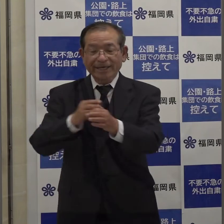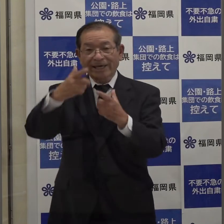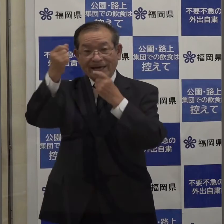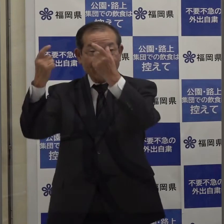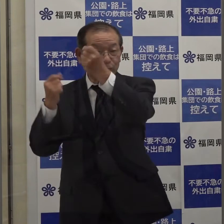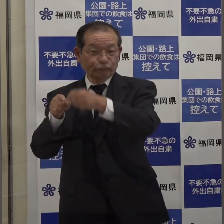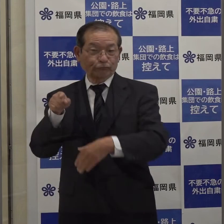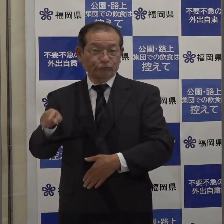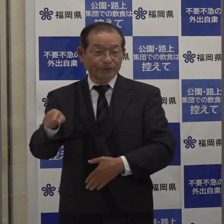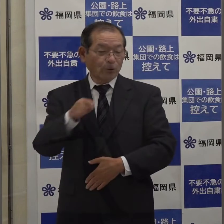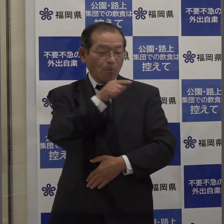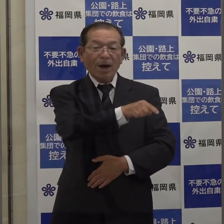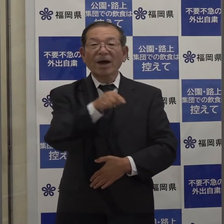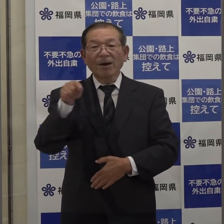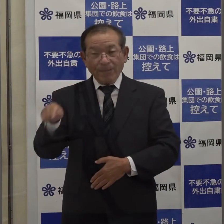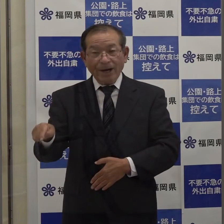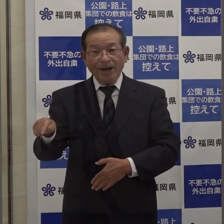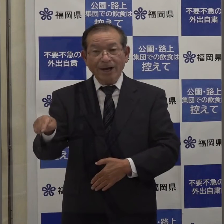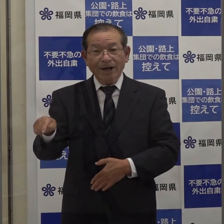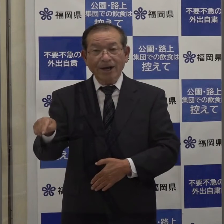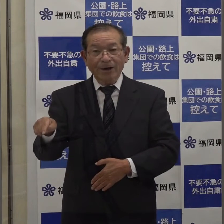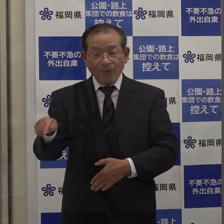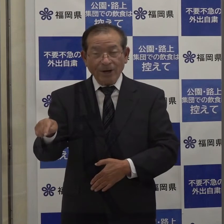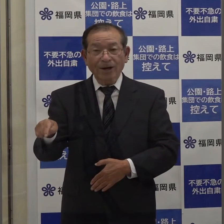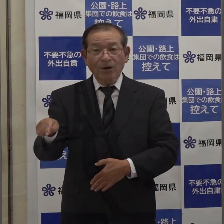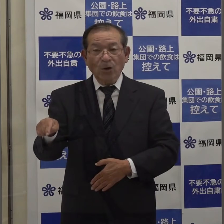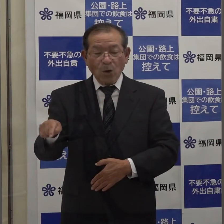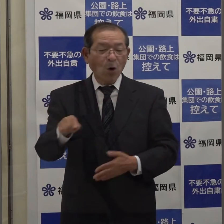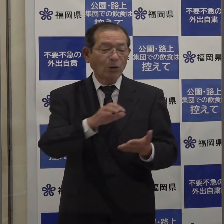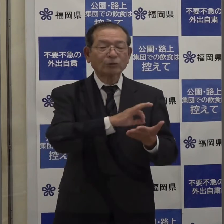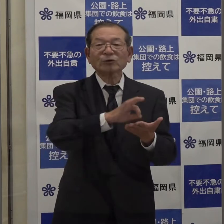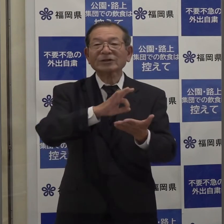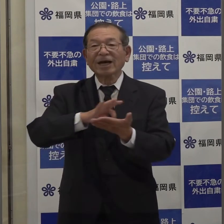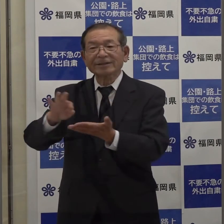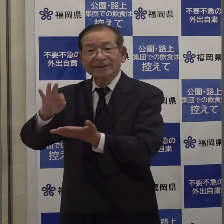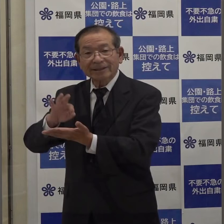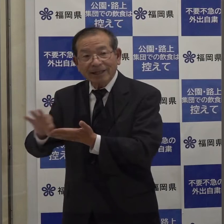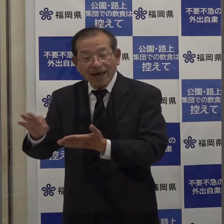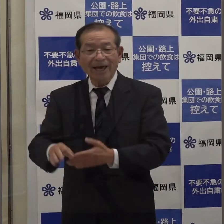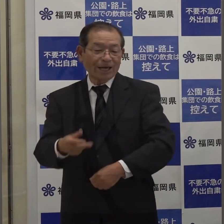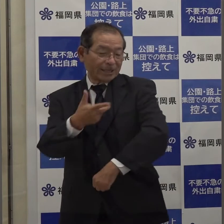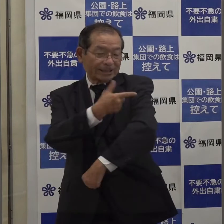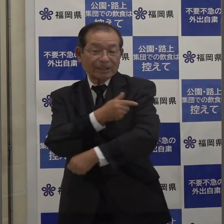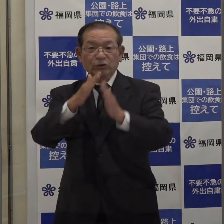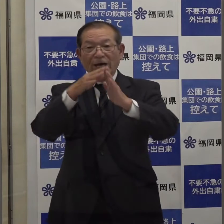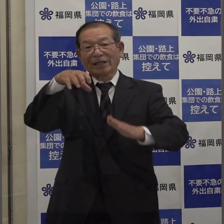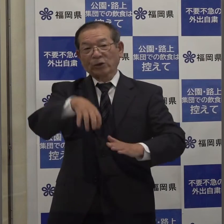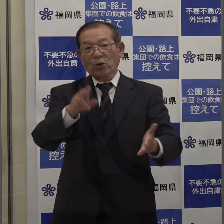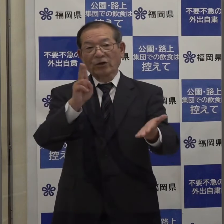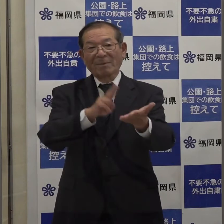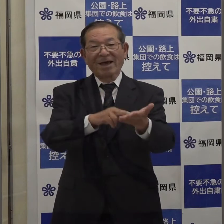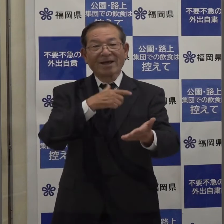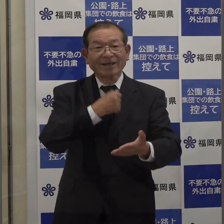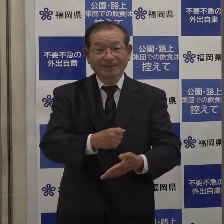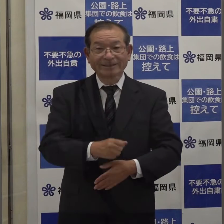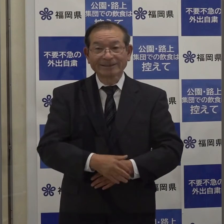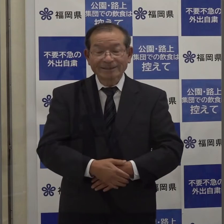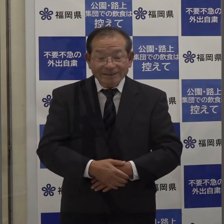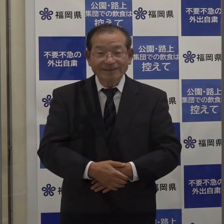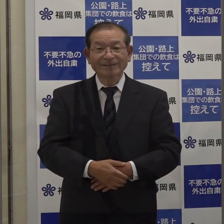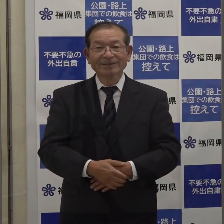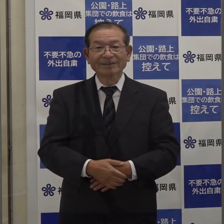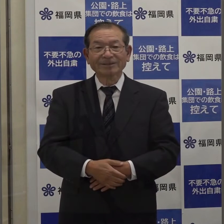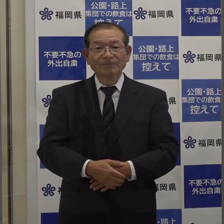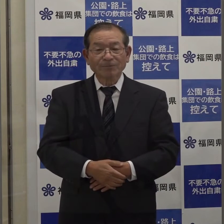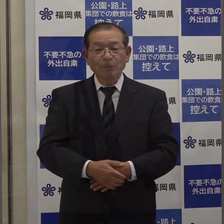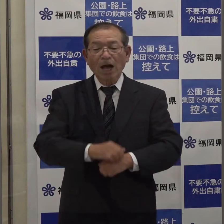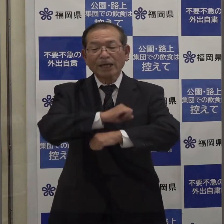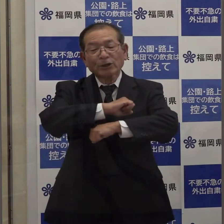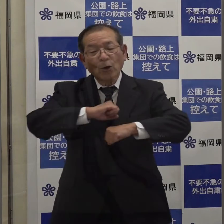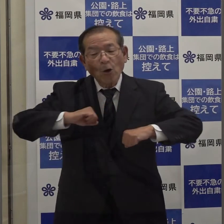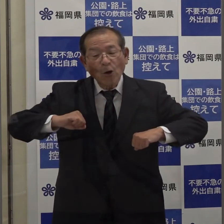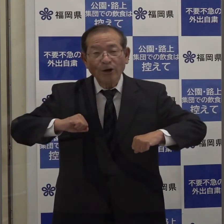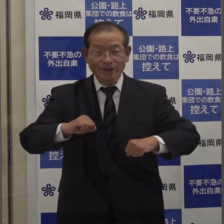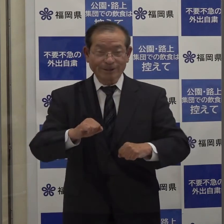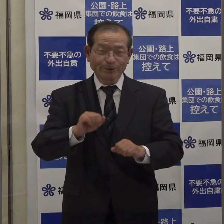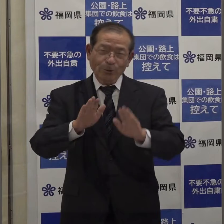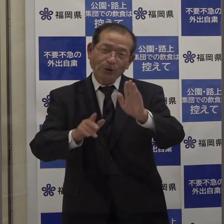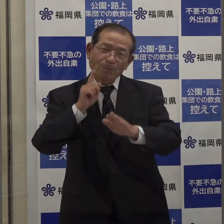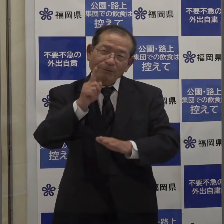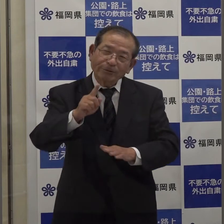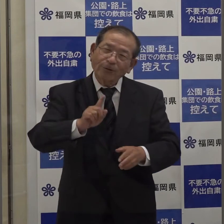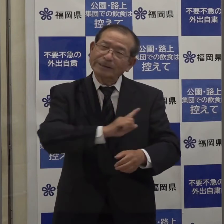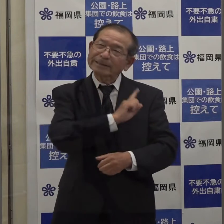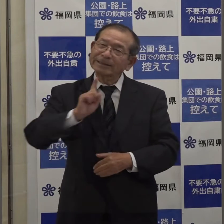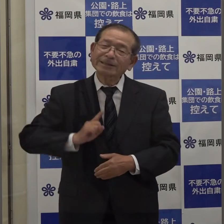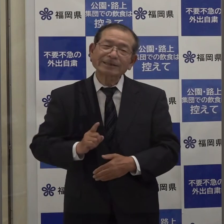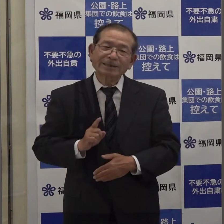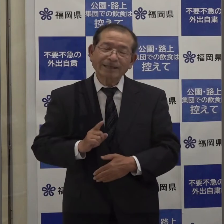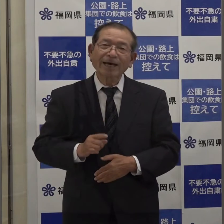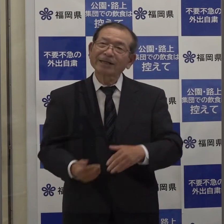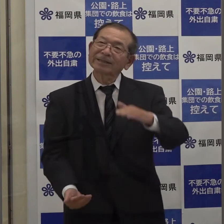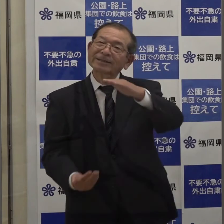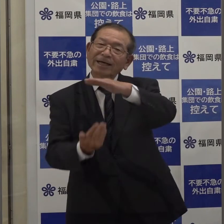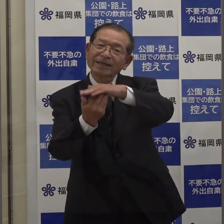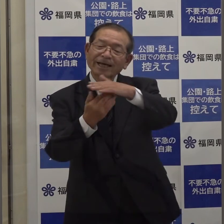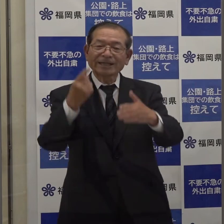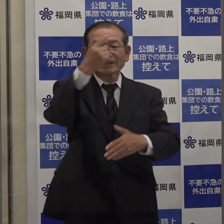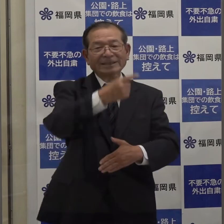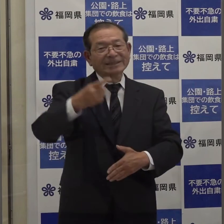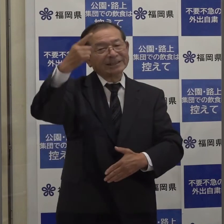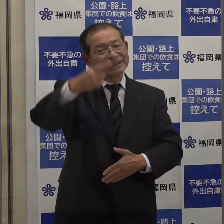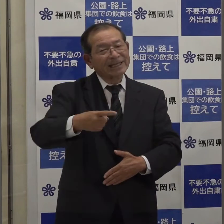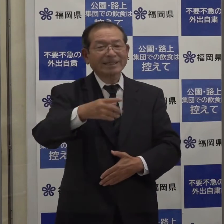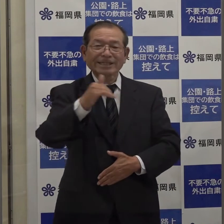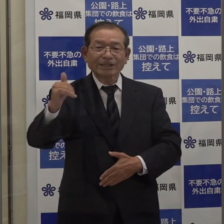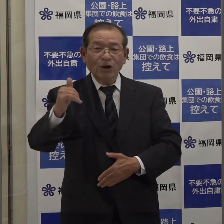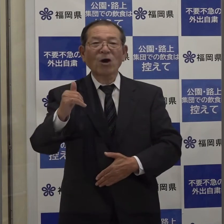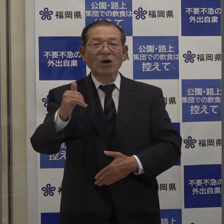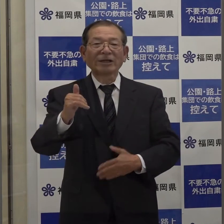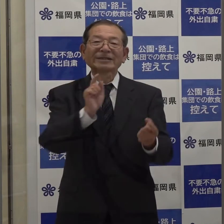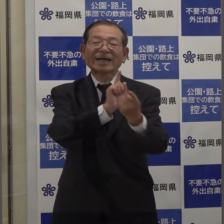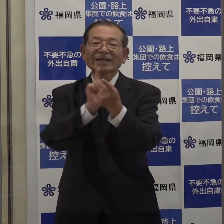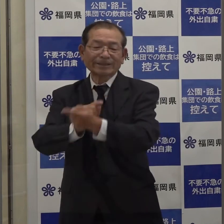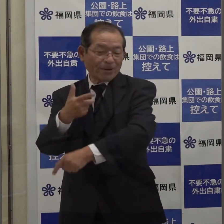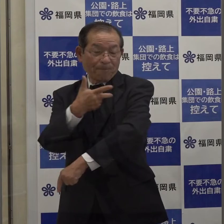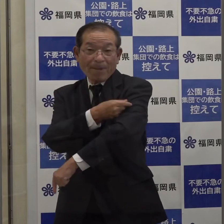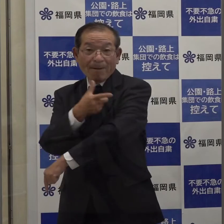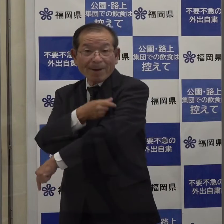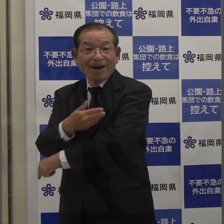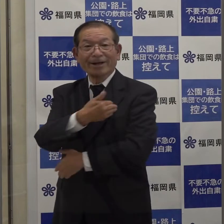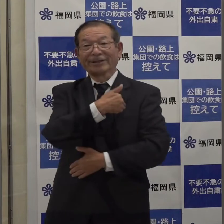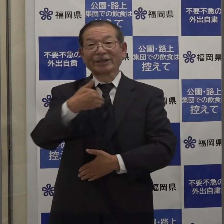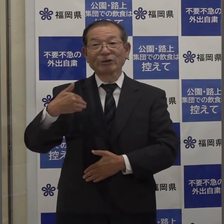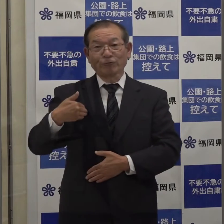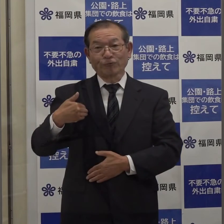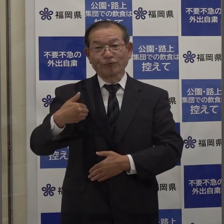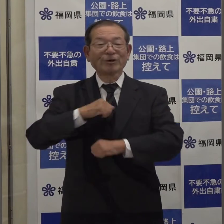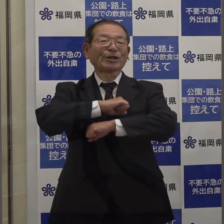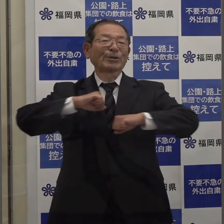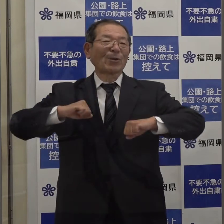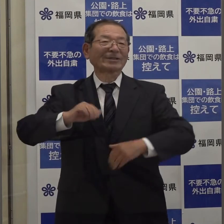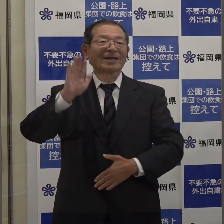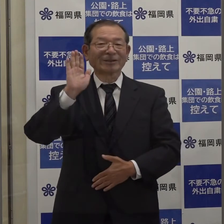この両大学の施設を活用して接種会場にしたいと考えており 広さから考えると１日当たり最大１，０００人に対する接種が可能な規模です